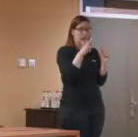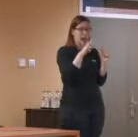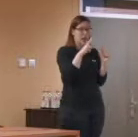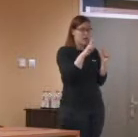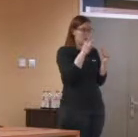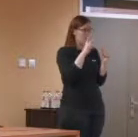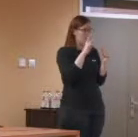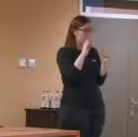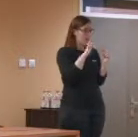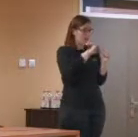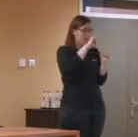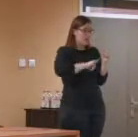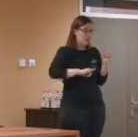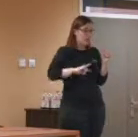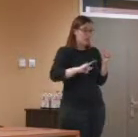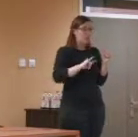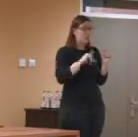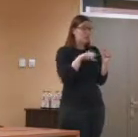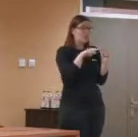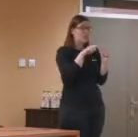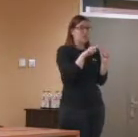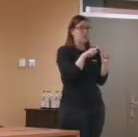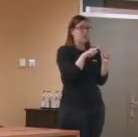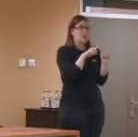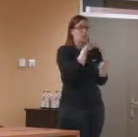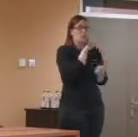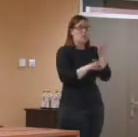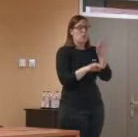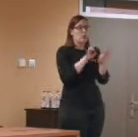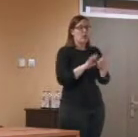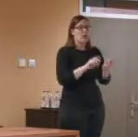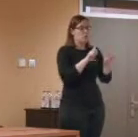de las sesiones estrellas, era una sesión normal en el Palacio de Justicia,